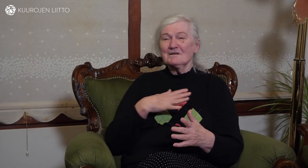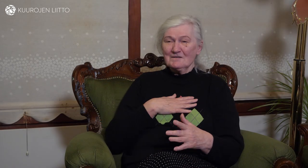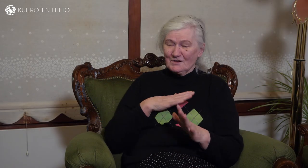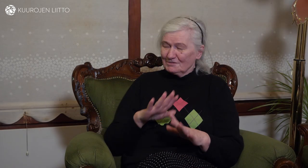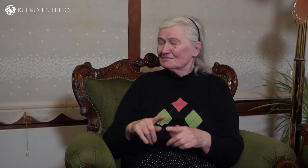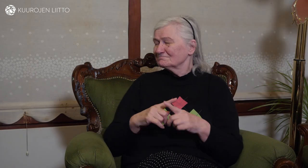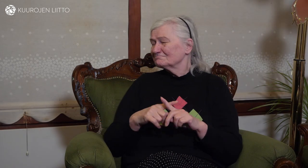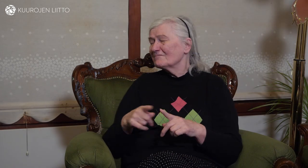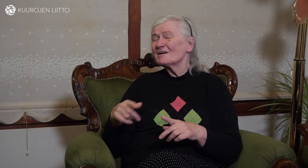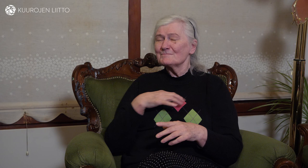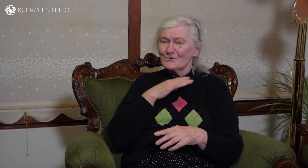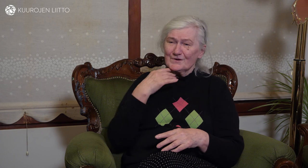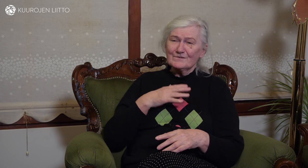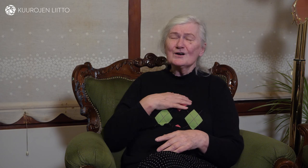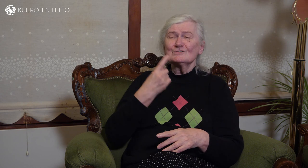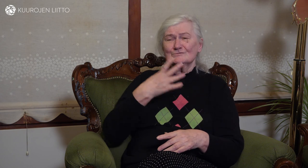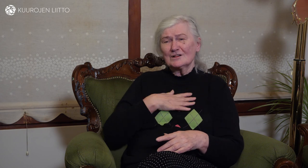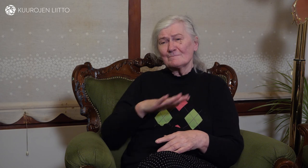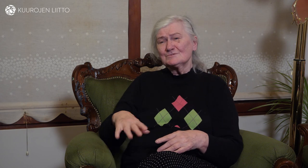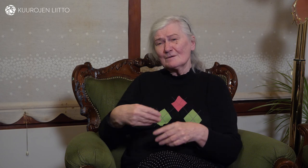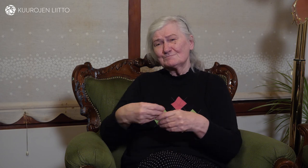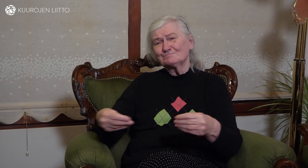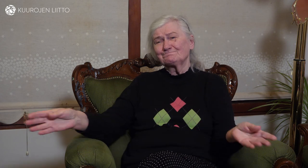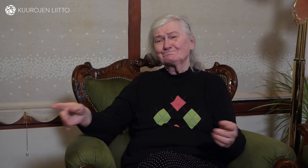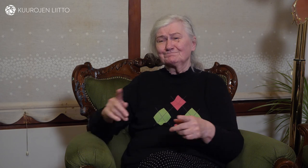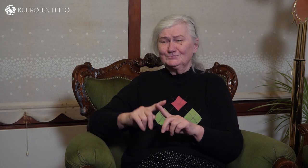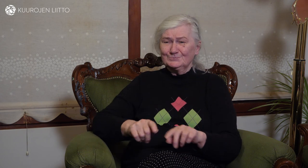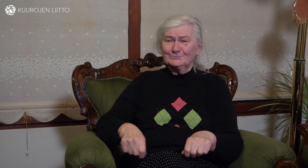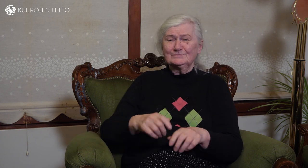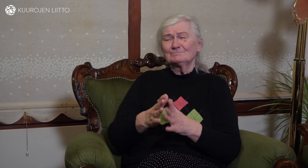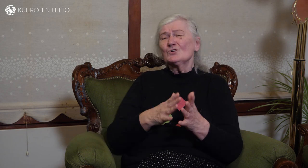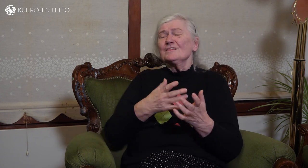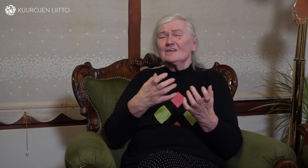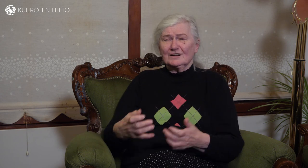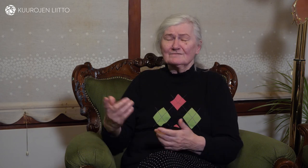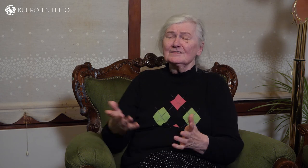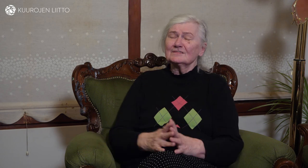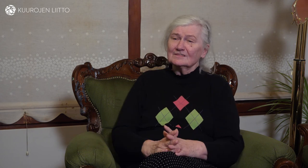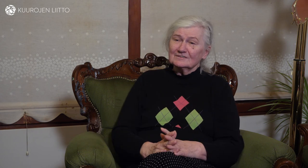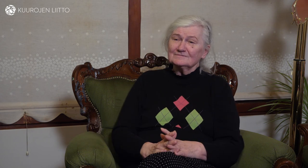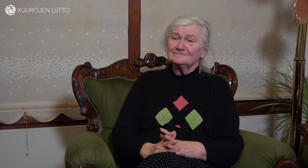Nyt nautin sukkien kutomisesta. Annan joskus sukkia lapsenlapsille, jos he tarvitsevat.